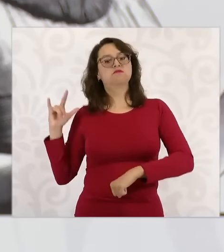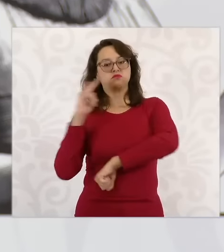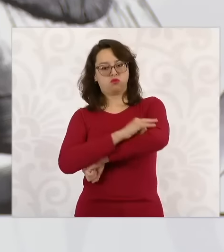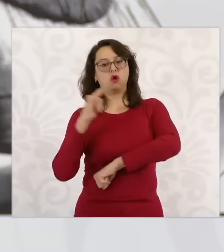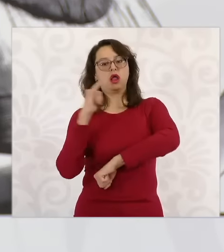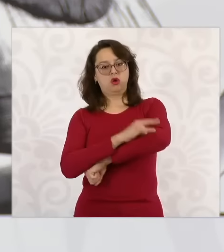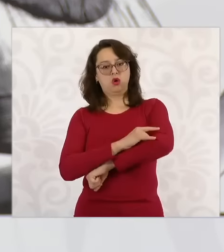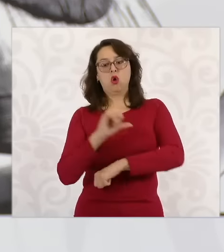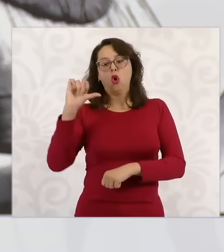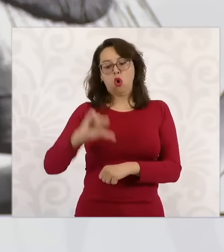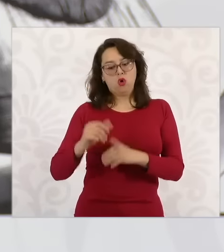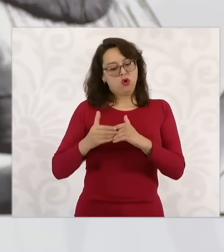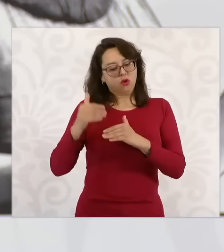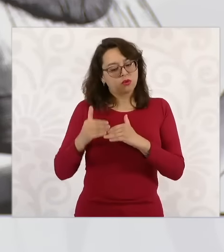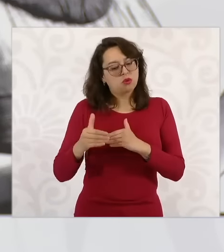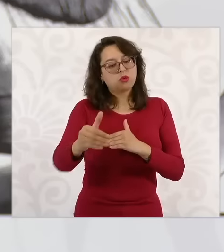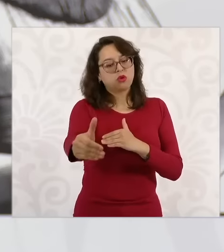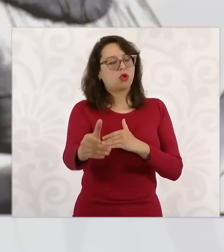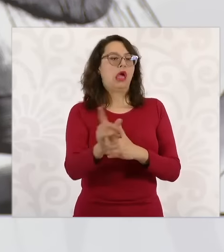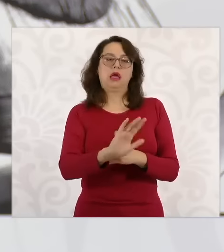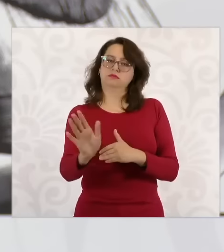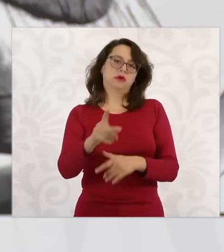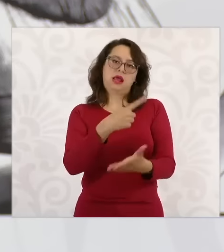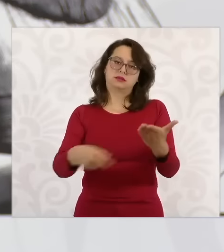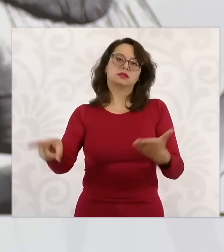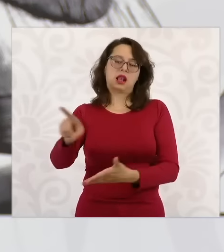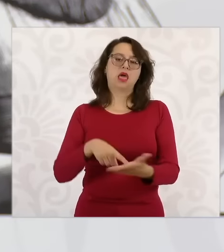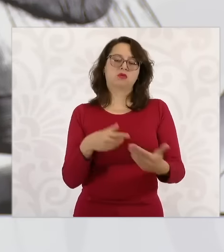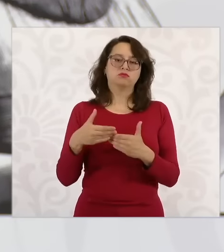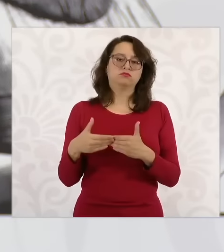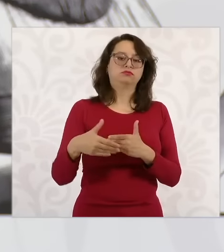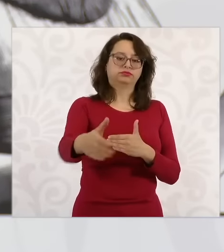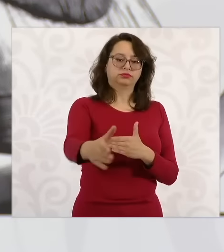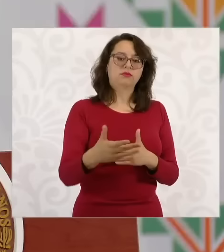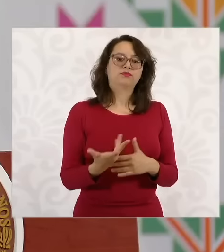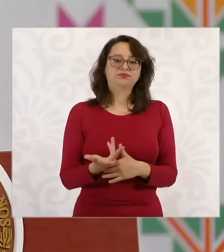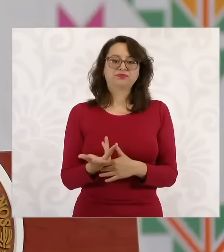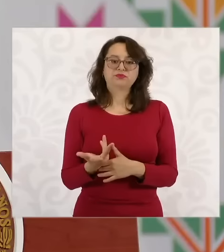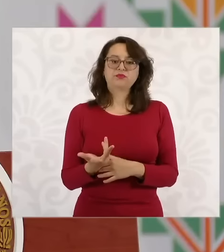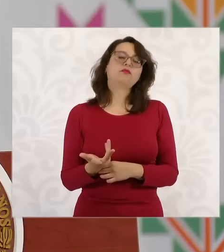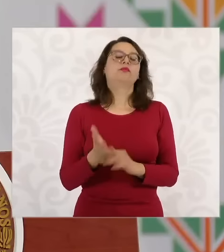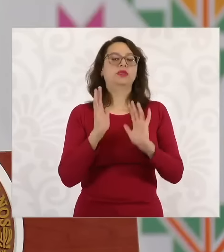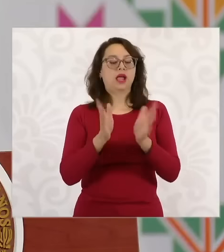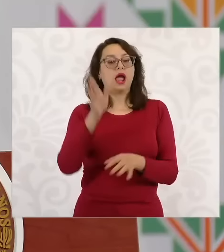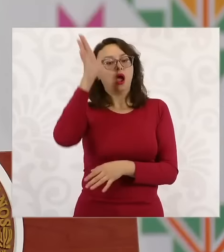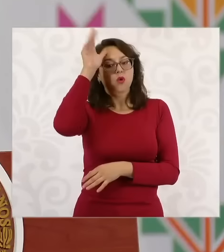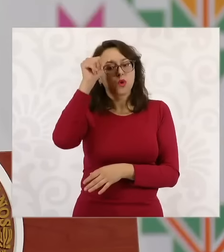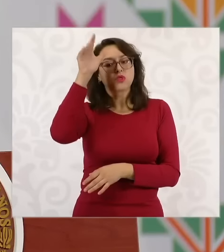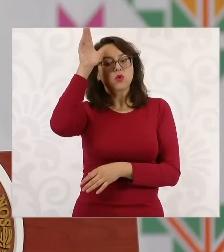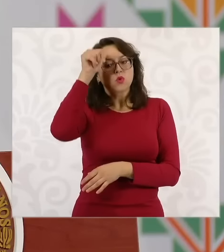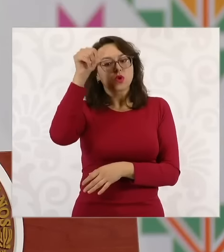Por ejemplo, hoy entraba en operación uno, hay varios vuelos que venían ya los acuerdos del AIFA